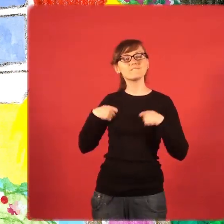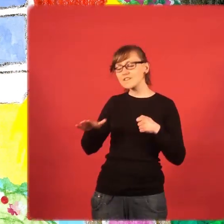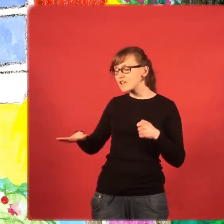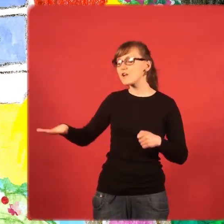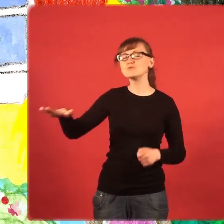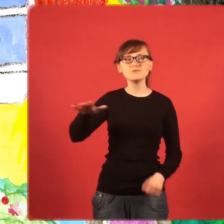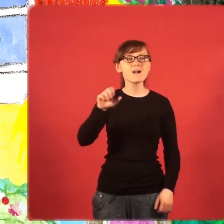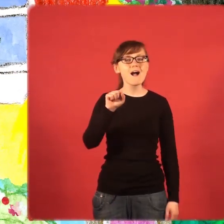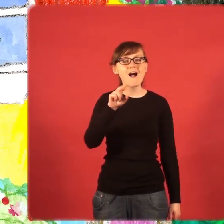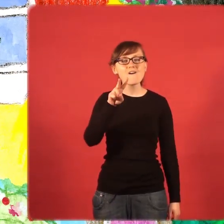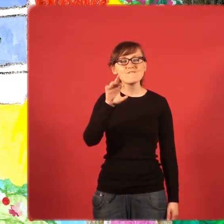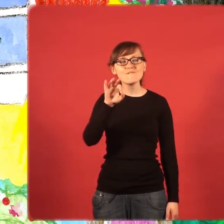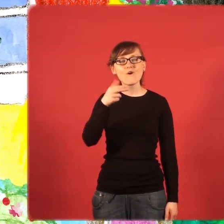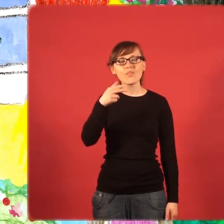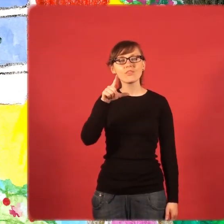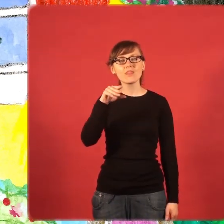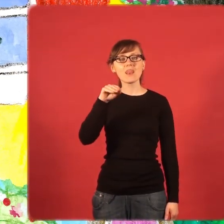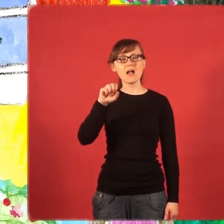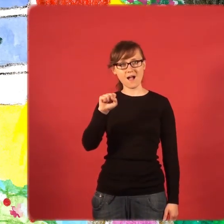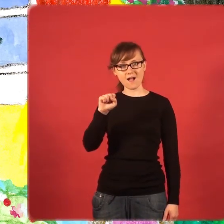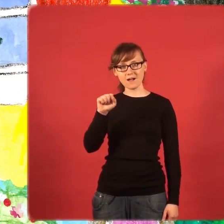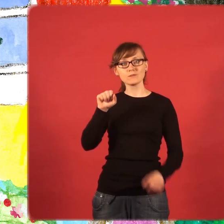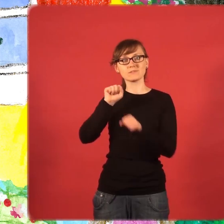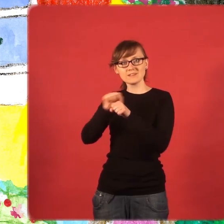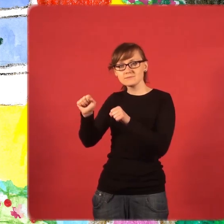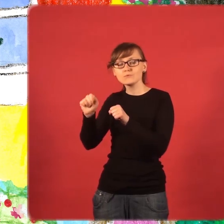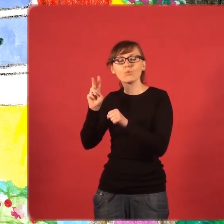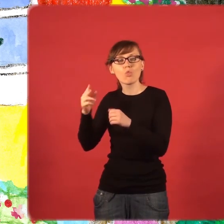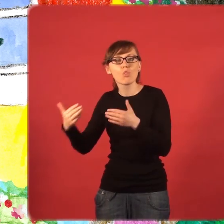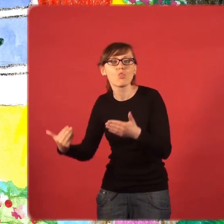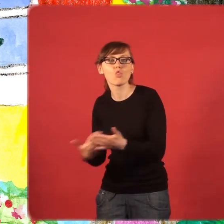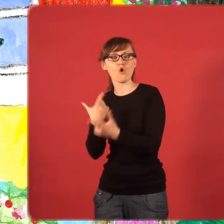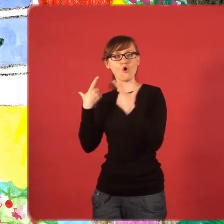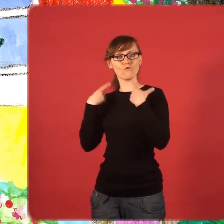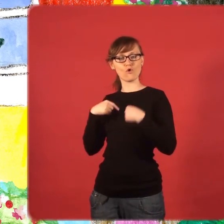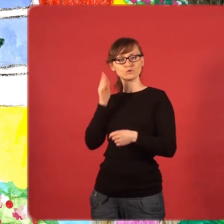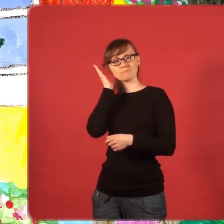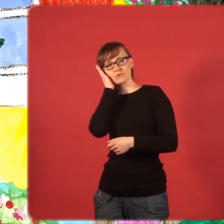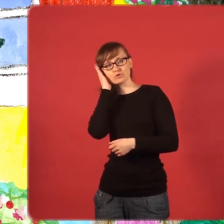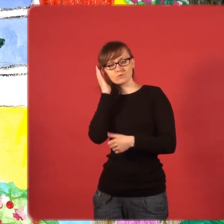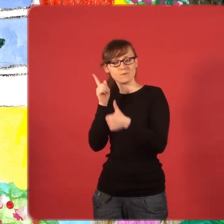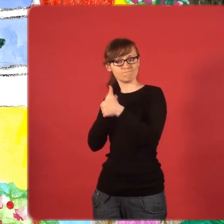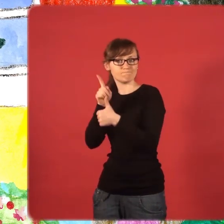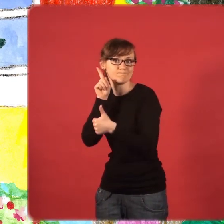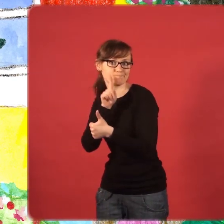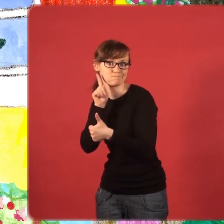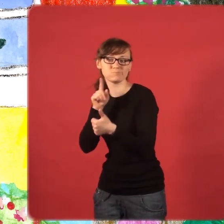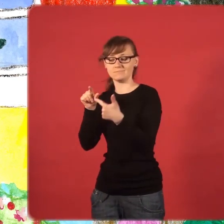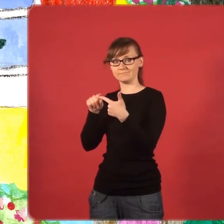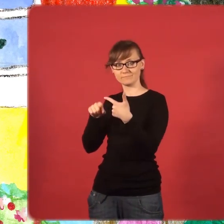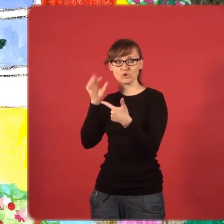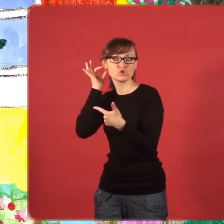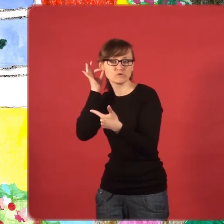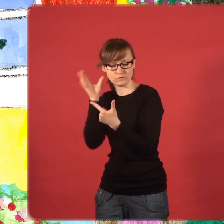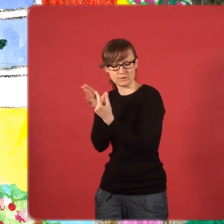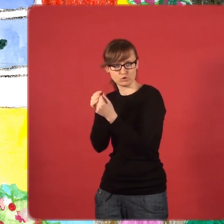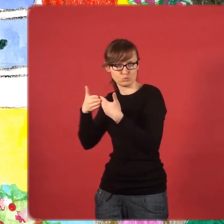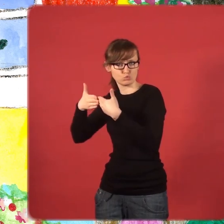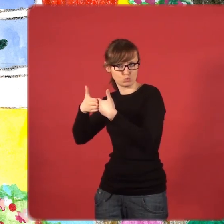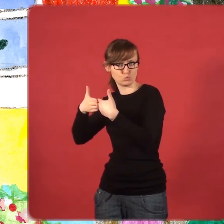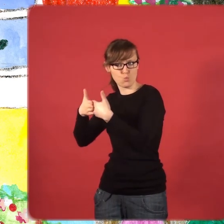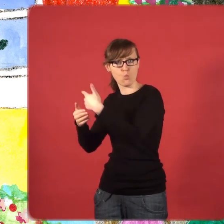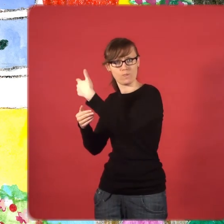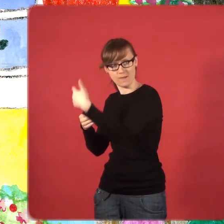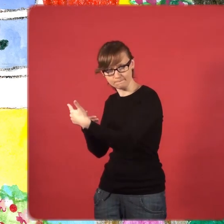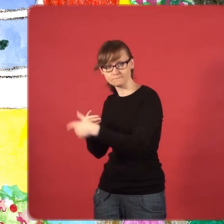Do Avonlea przybył nowy pastor z żoną. Byli to młodzi, sympatyczni ludzie.